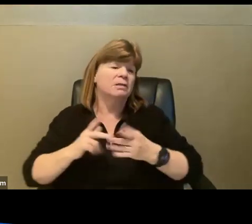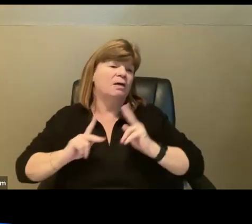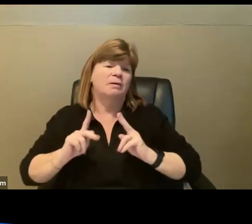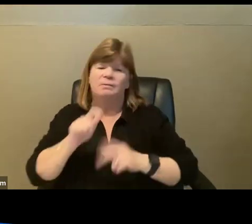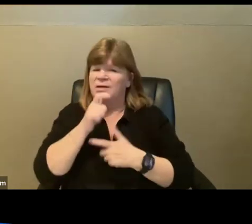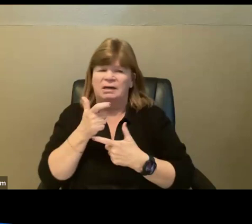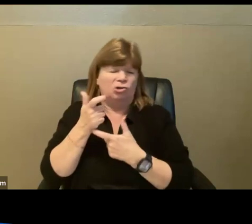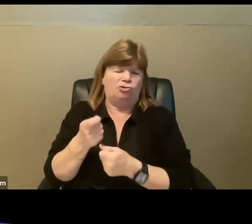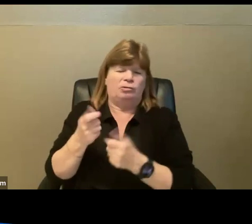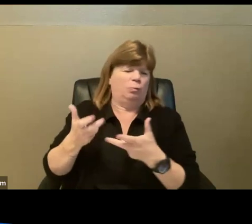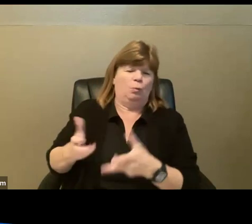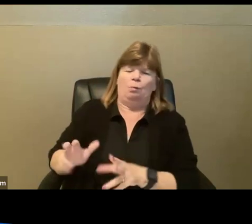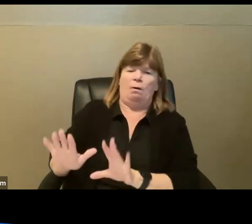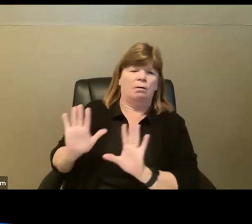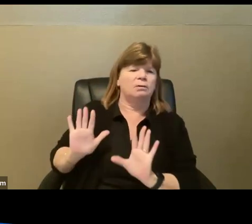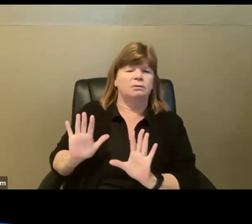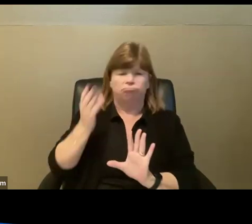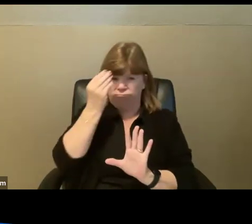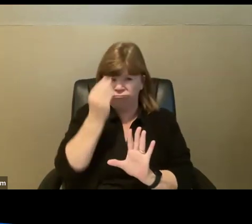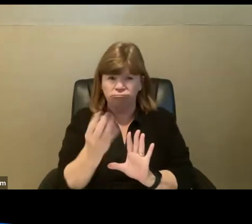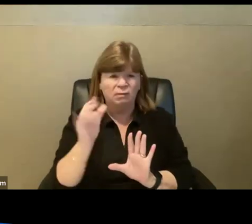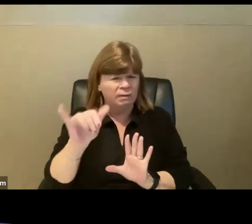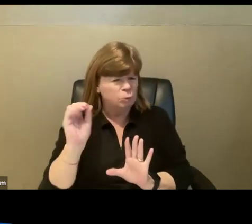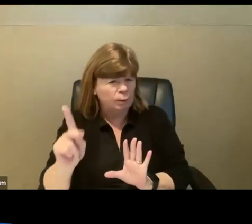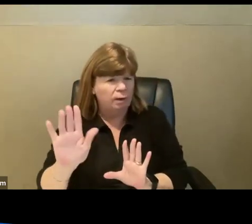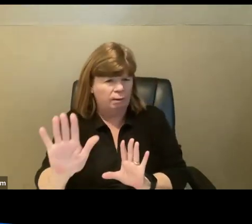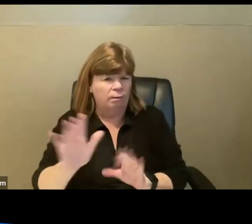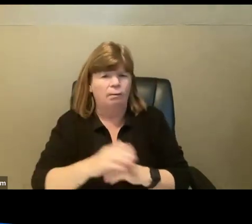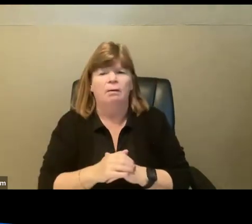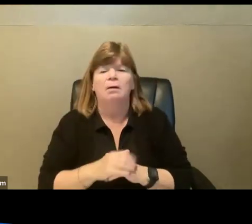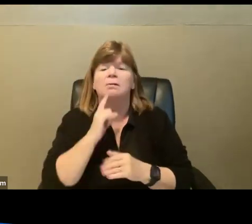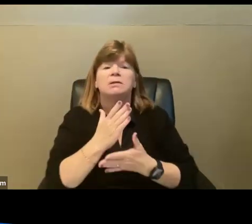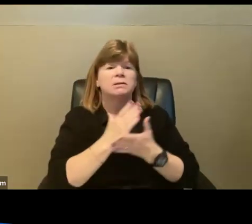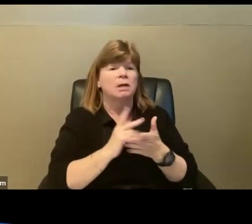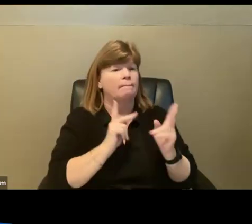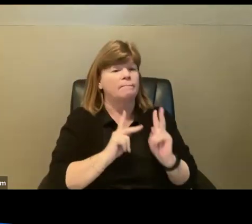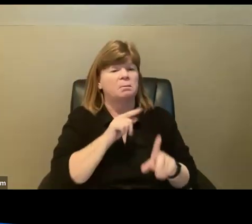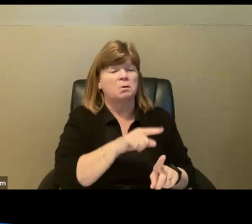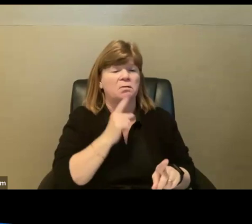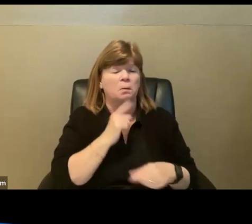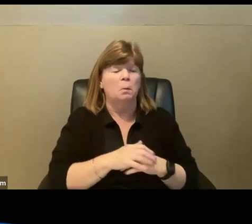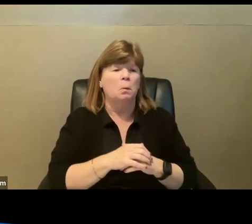esto en absoluto, y quiero que sepas que está bien. Hay algunas personas que están pensando, vaya, es algo nuevo.